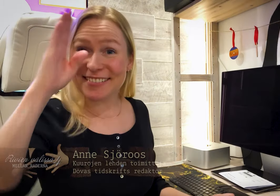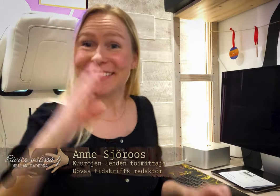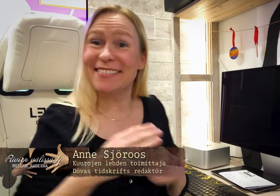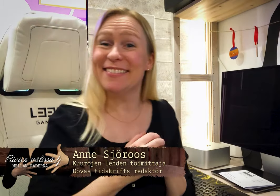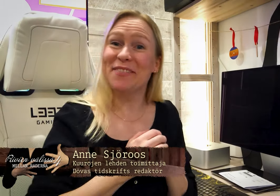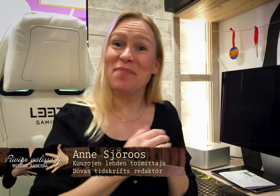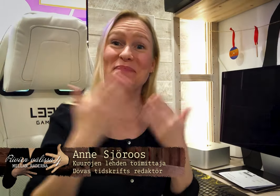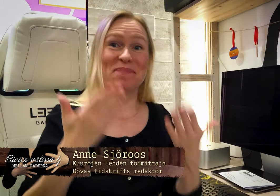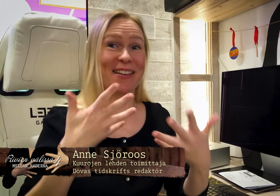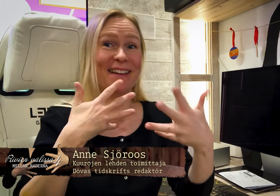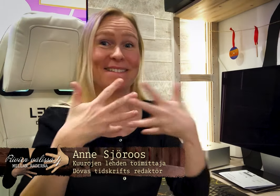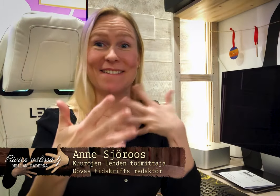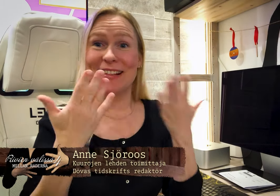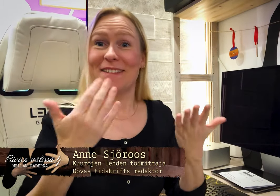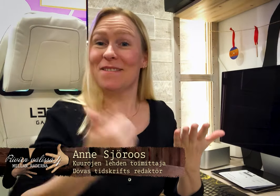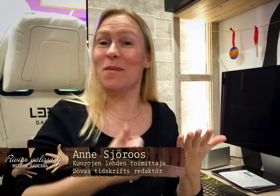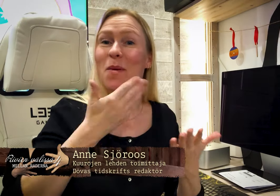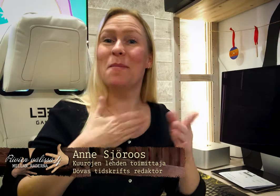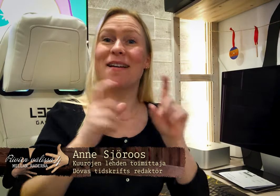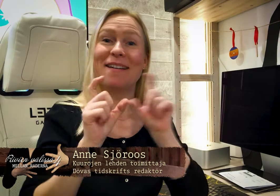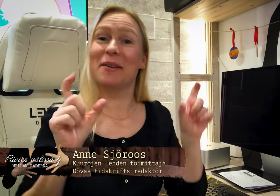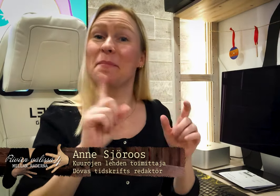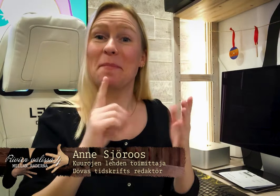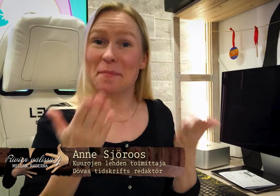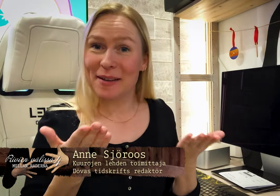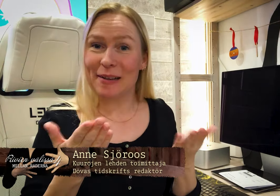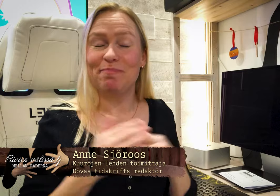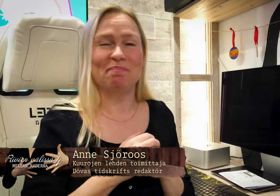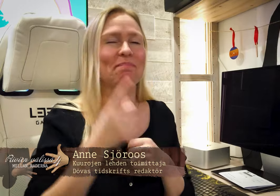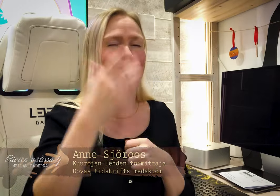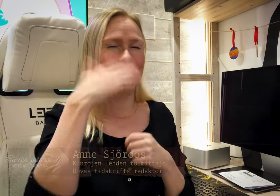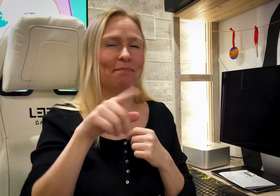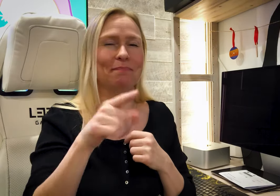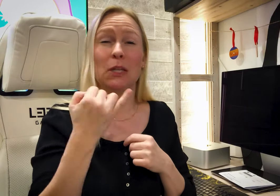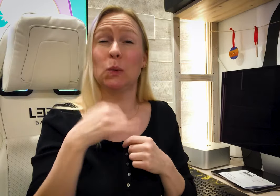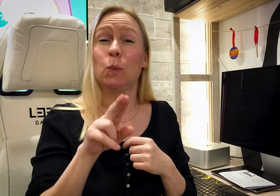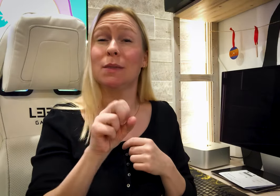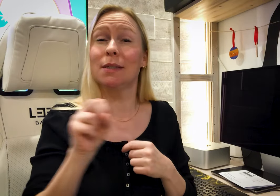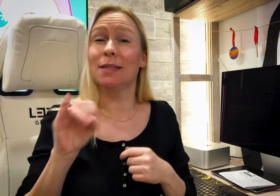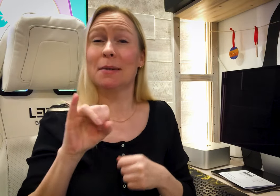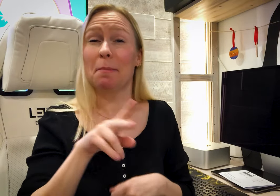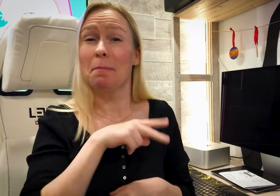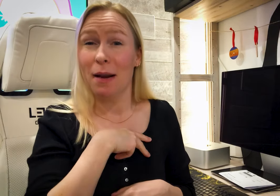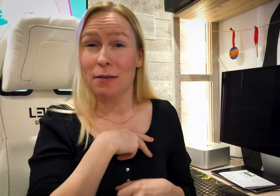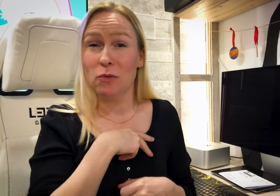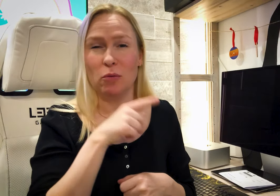Terve. Mistäkö kerron tämän vuoden Rivien välissä -tapahtumassa? Tiedät varmaan Jussi-patsaan.